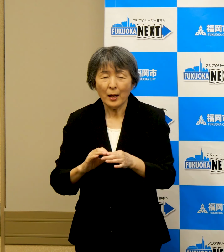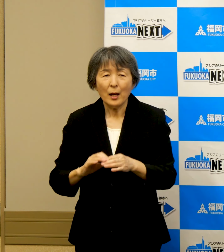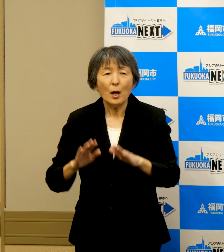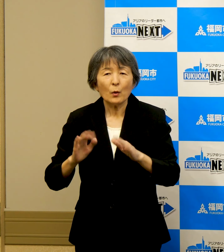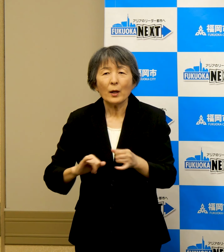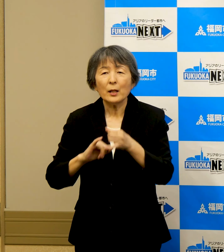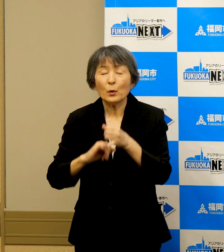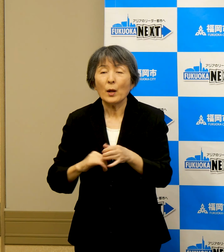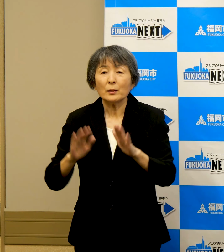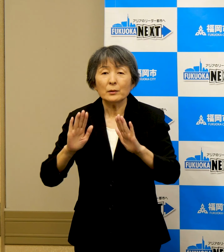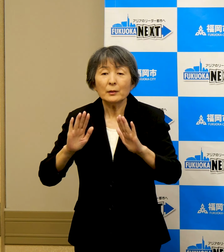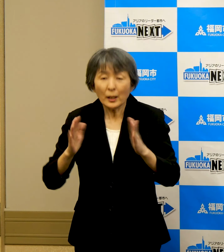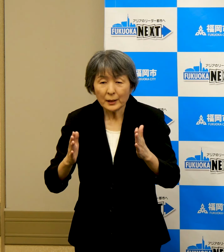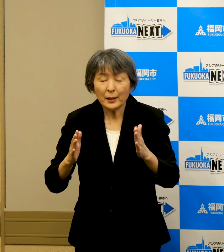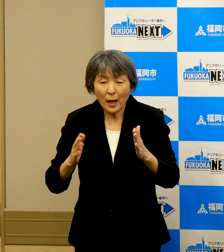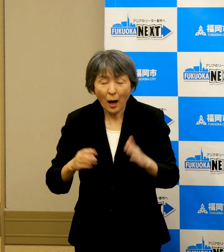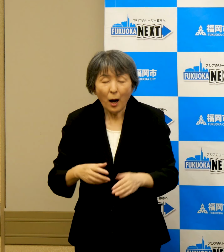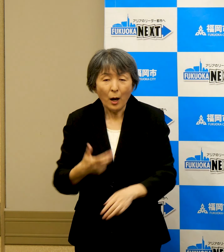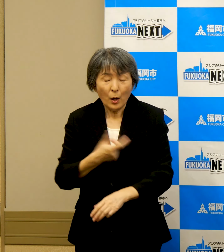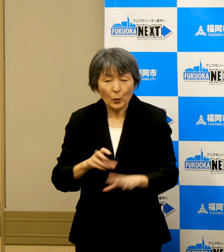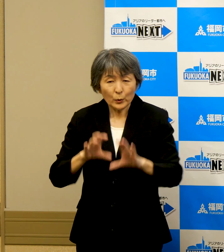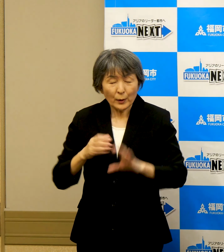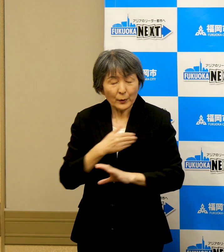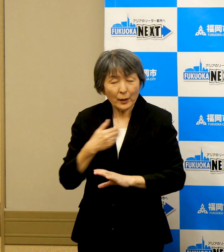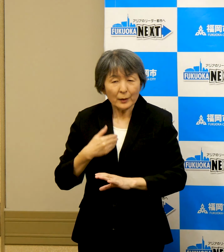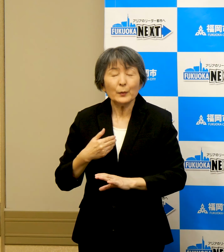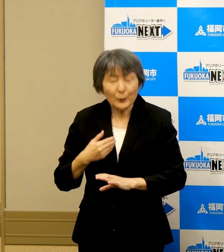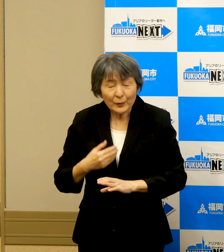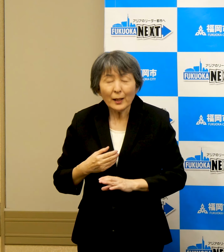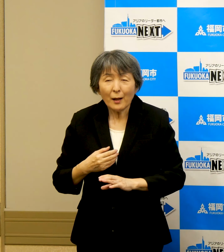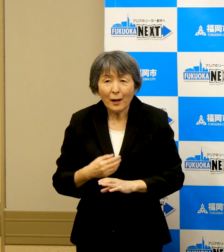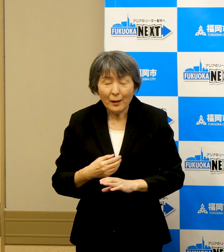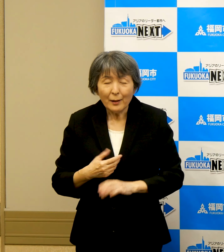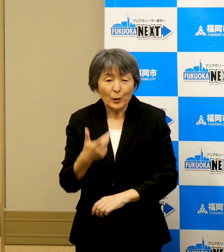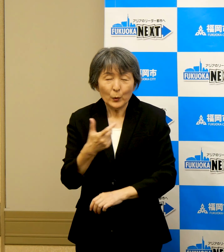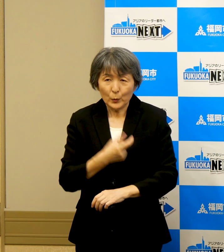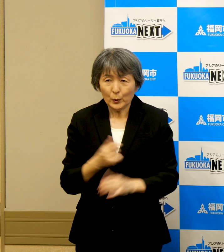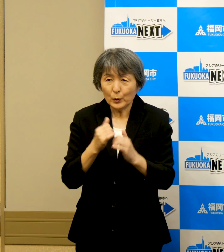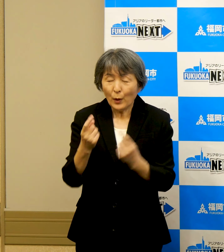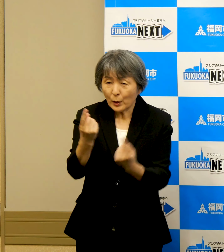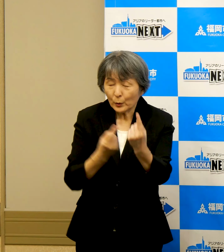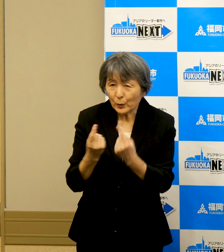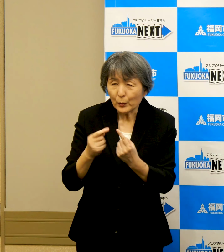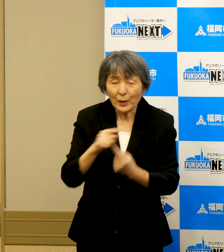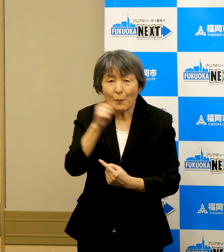あ それだったら ということで いらっしゃるかもしれないし それがどれくらいまで伸びるのか